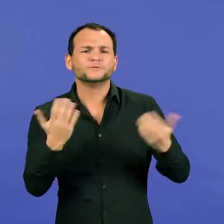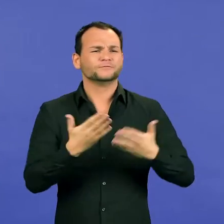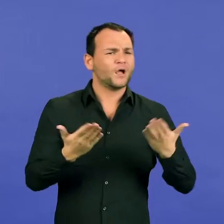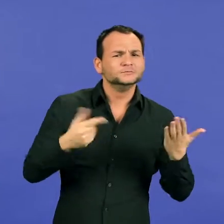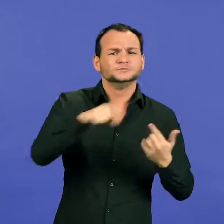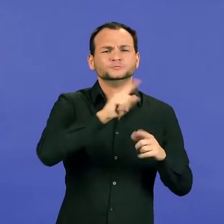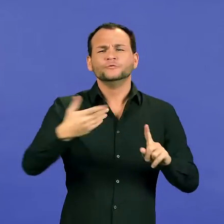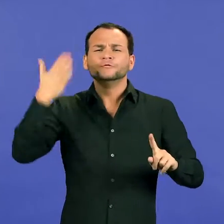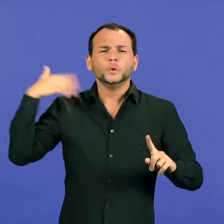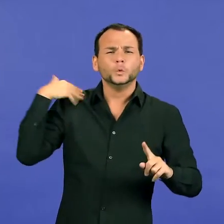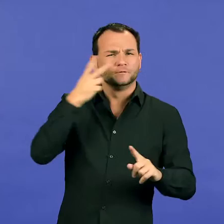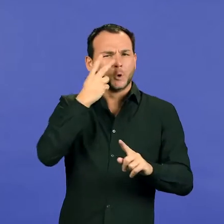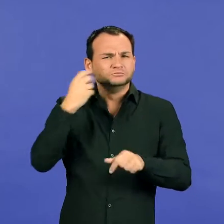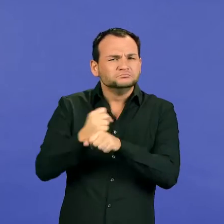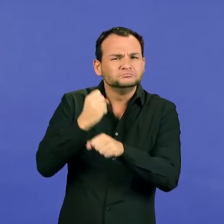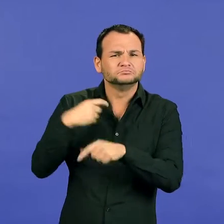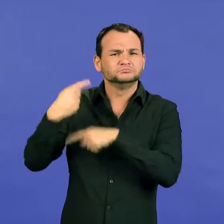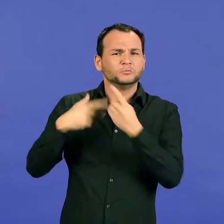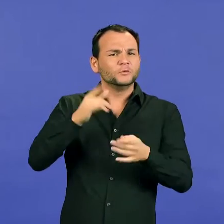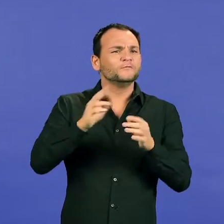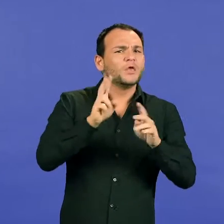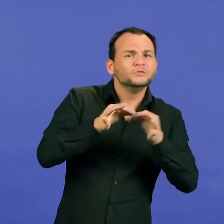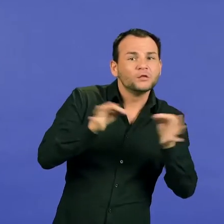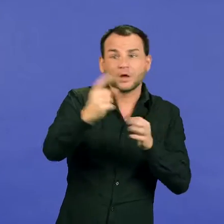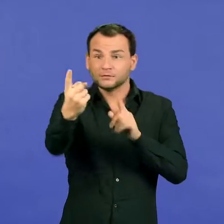ihr Handwerk vorführen oder